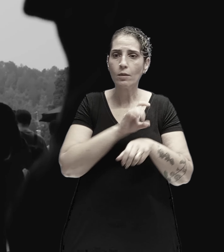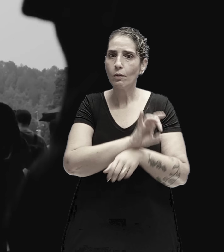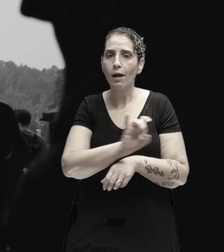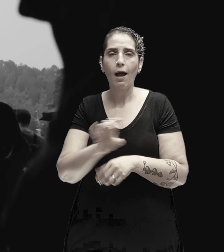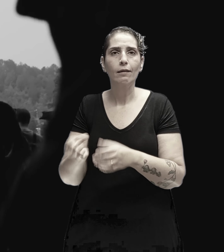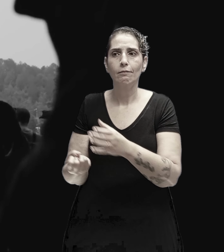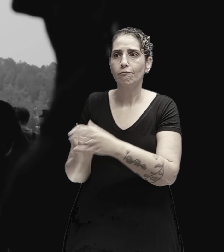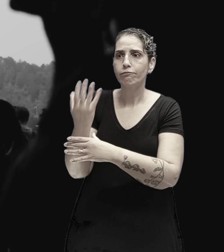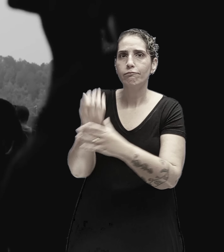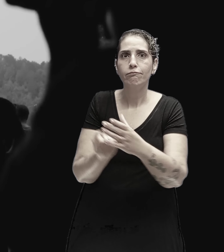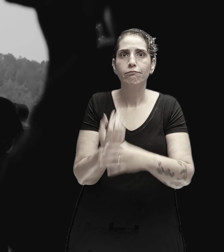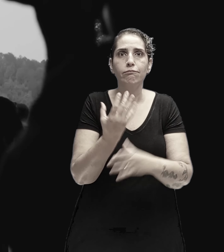na verdade do que você é.